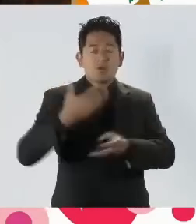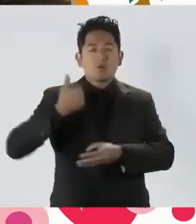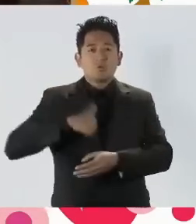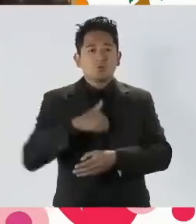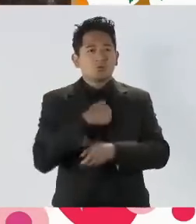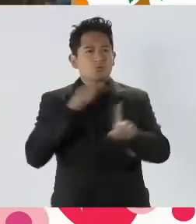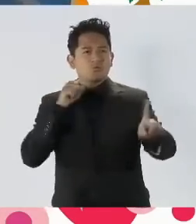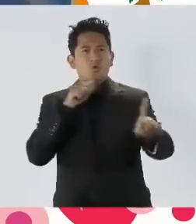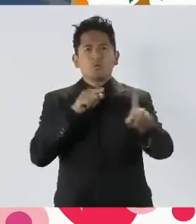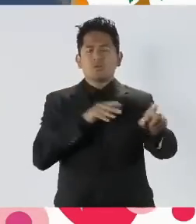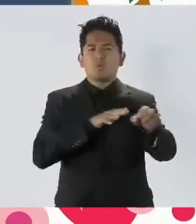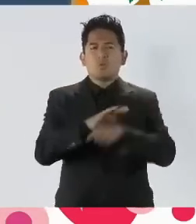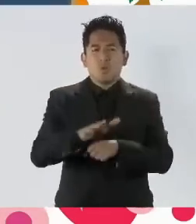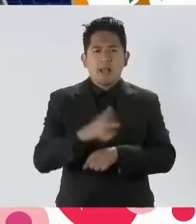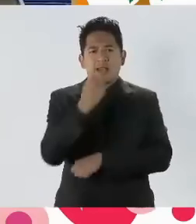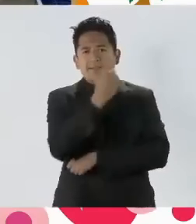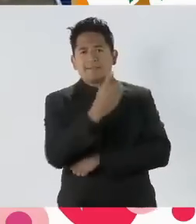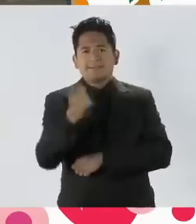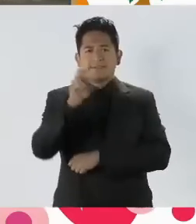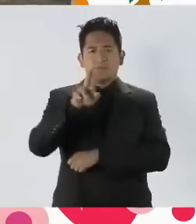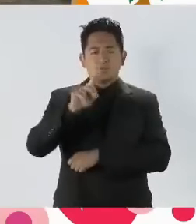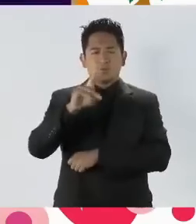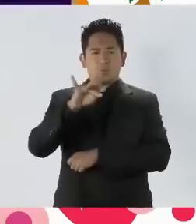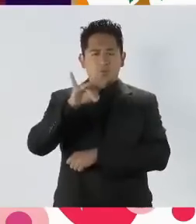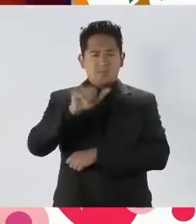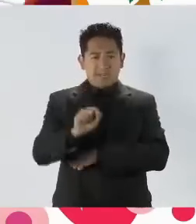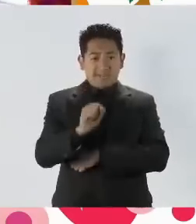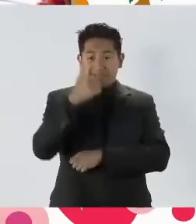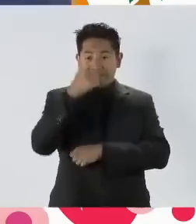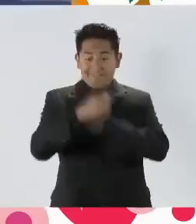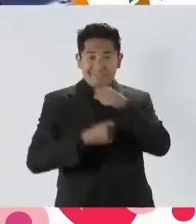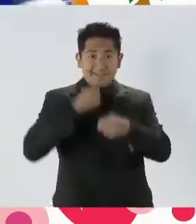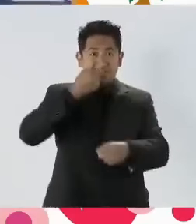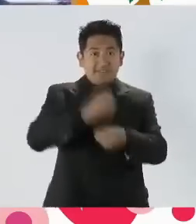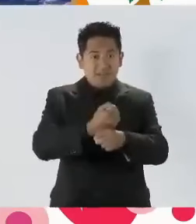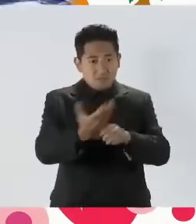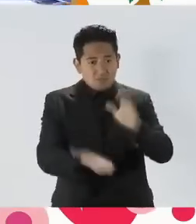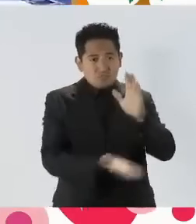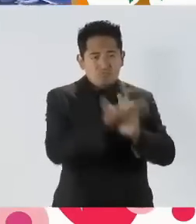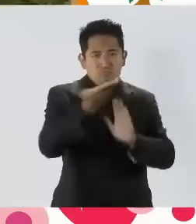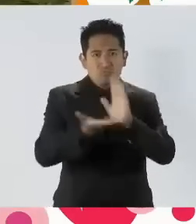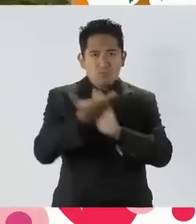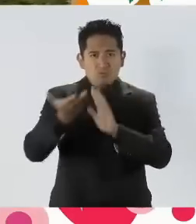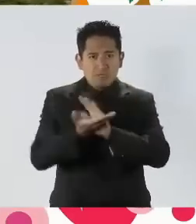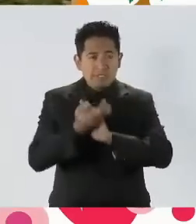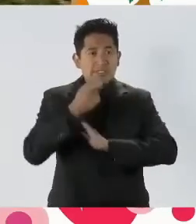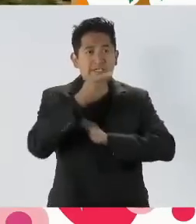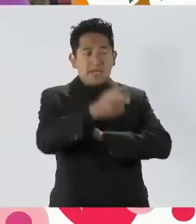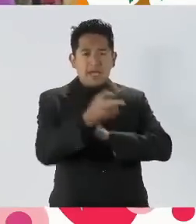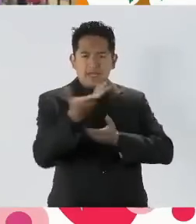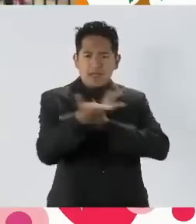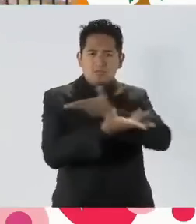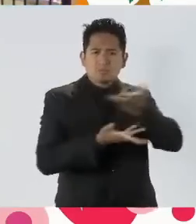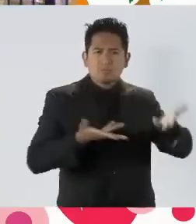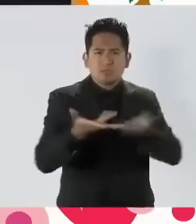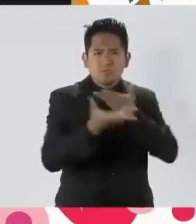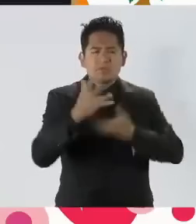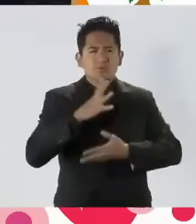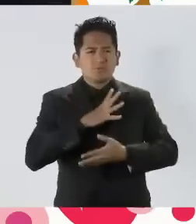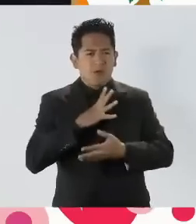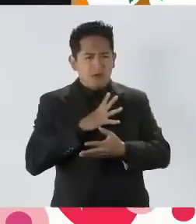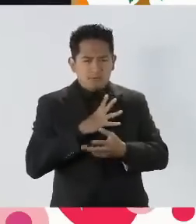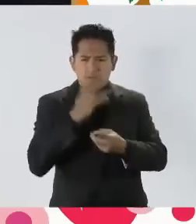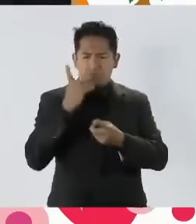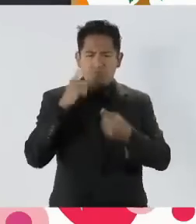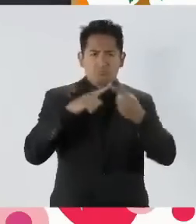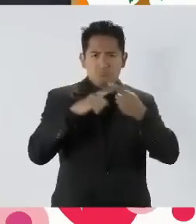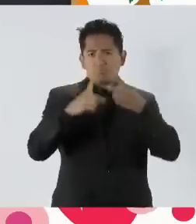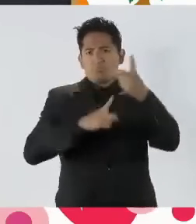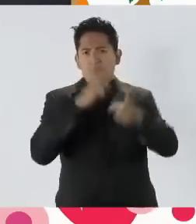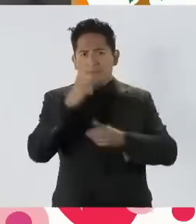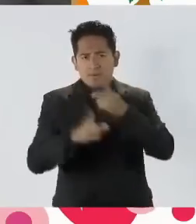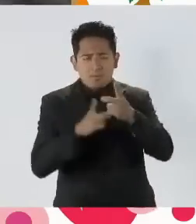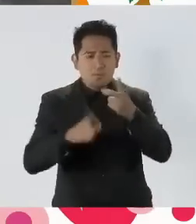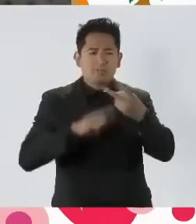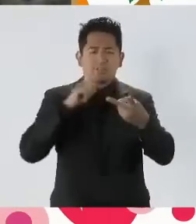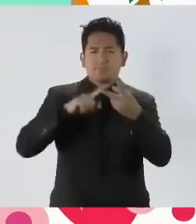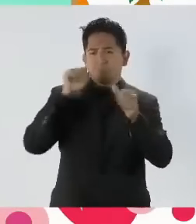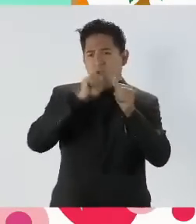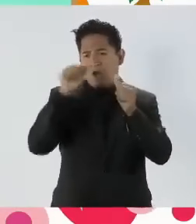utopías en los 6 años que tendrán servicios deportivos actividades artísticas y culturales AC